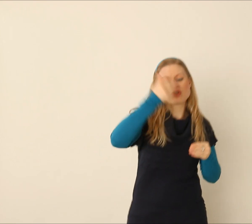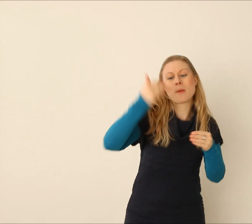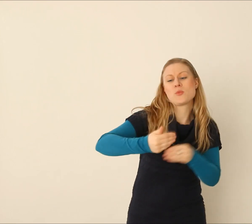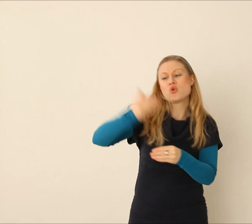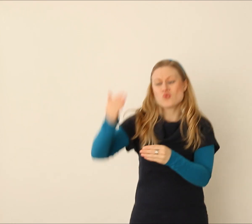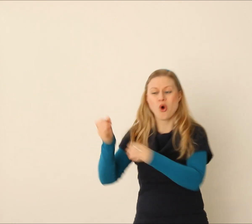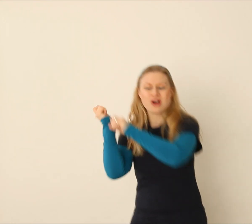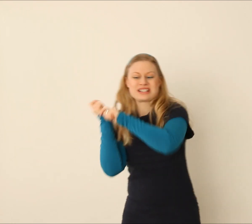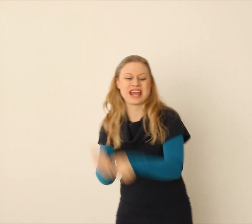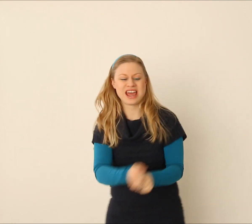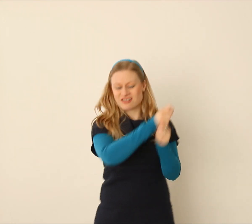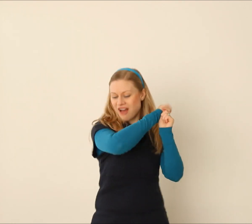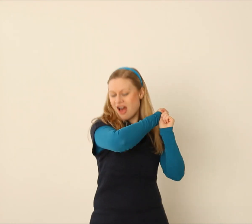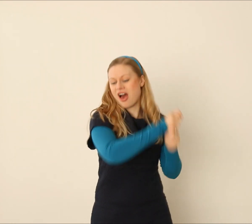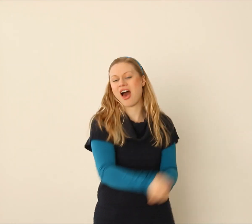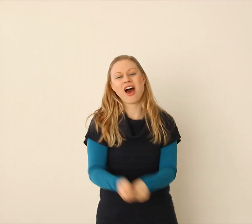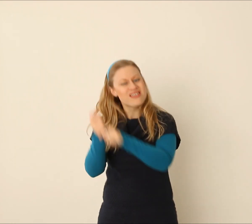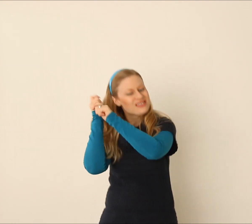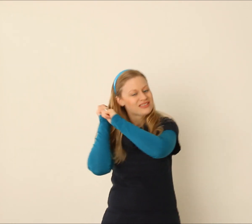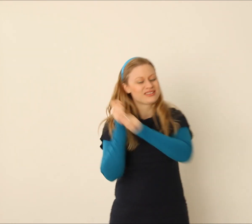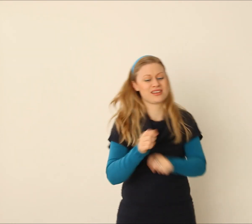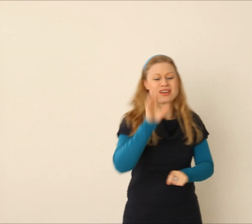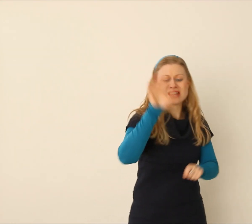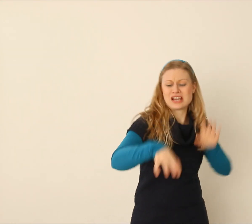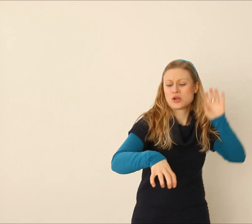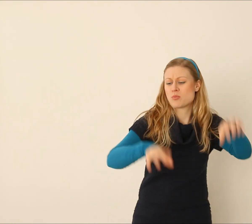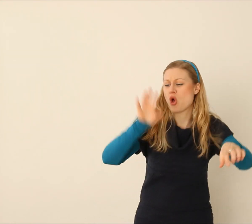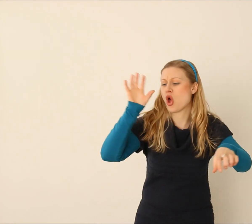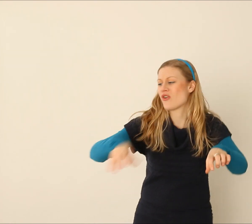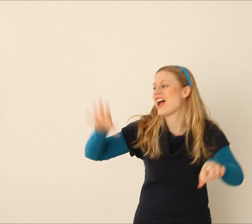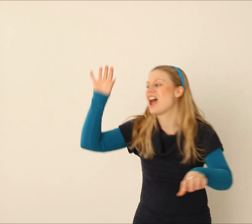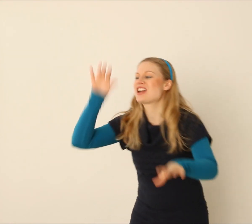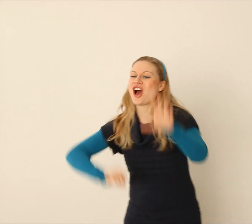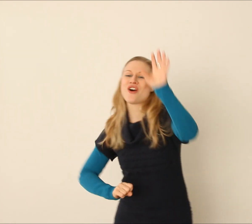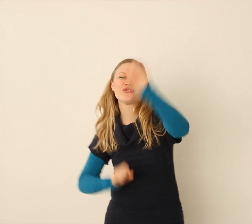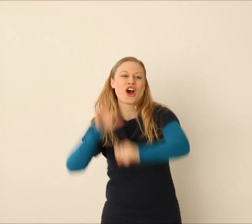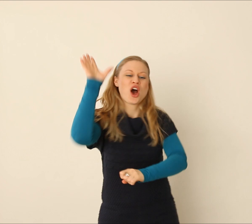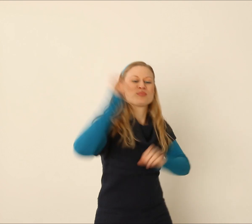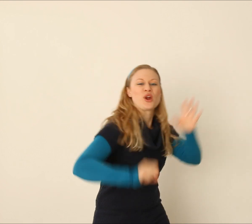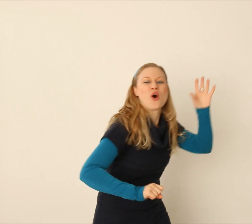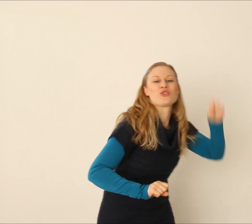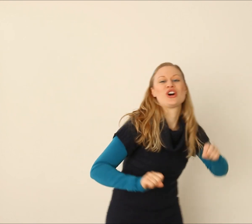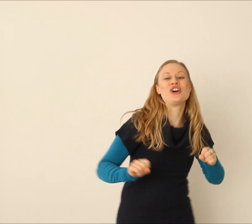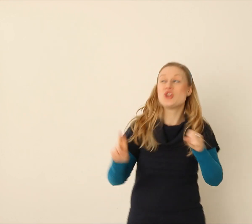Elke muur wordt neergehaald, ieder bolwerk afgebroken.